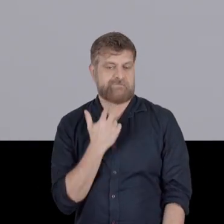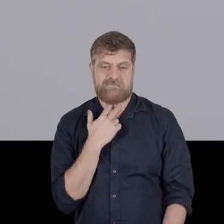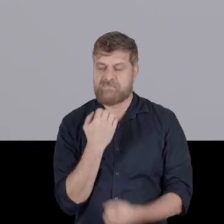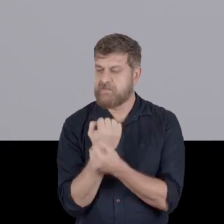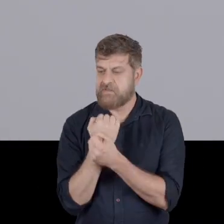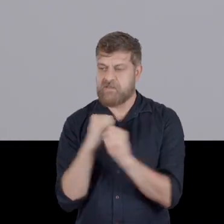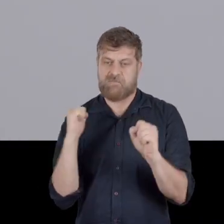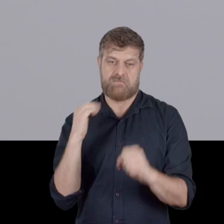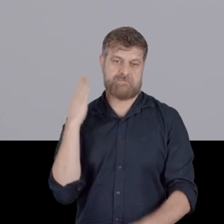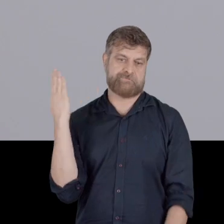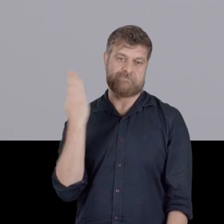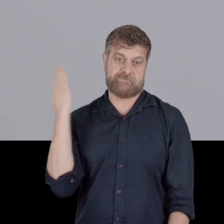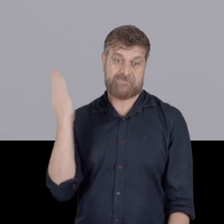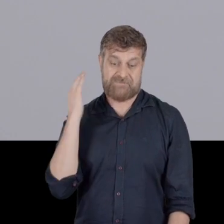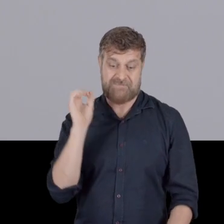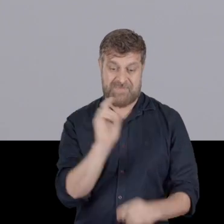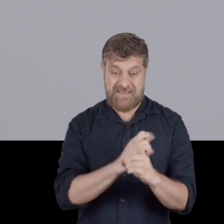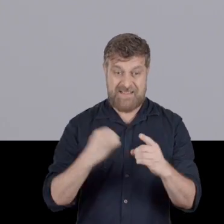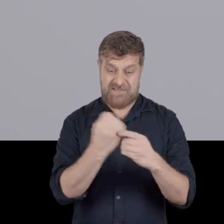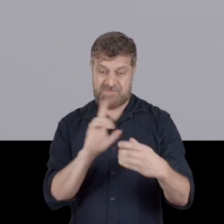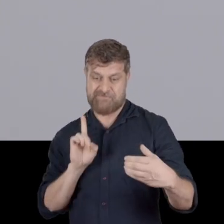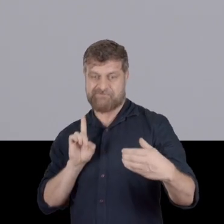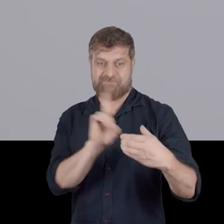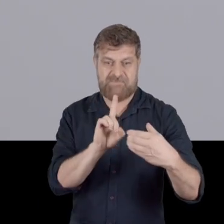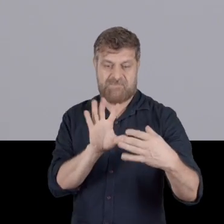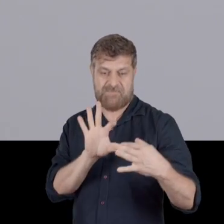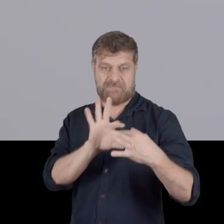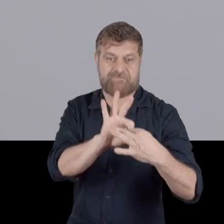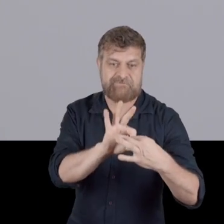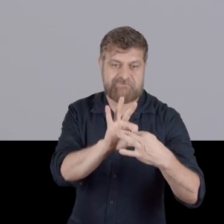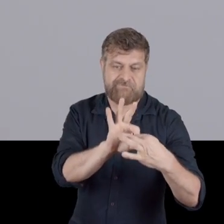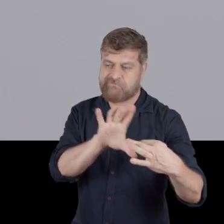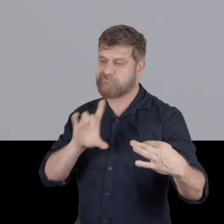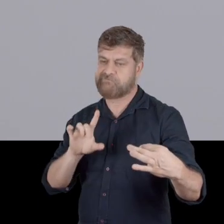O ser humano é um ser social ele depende do outro mesmo que ele não queira.